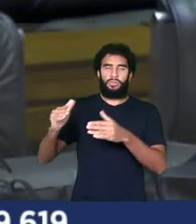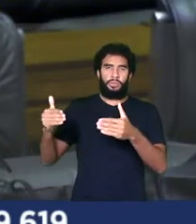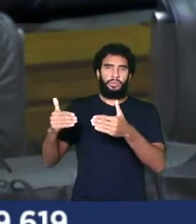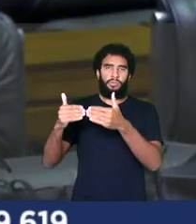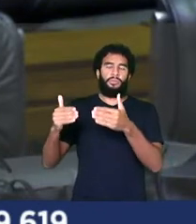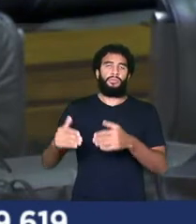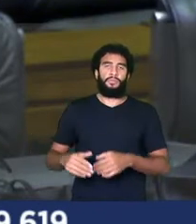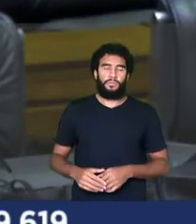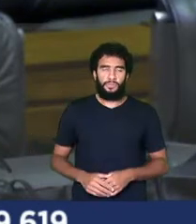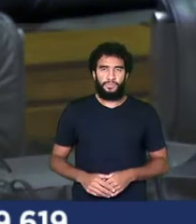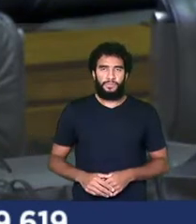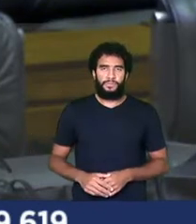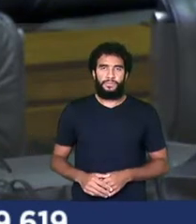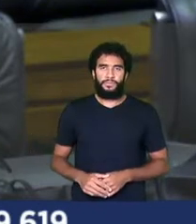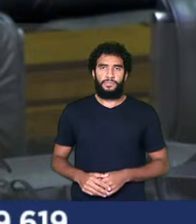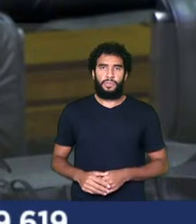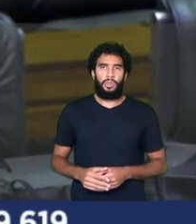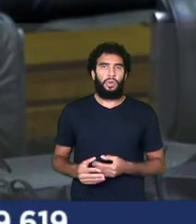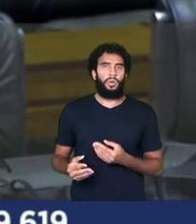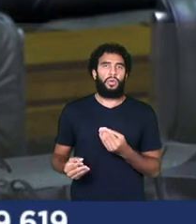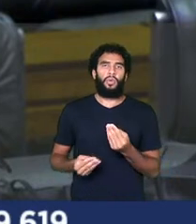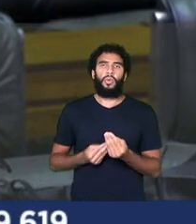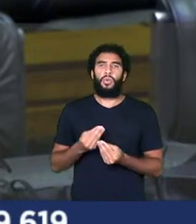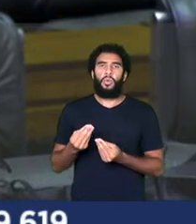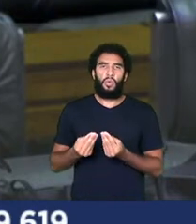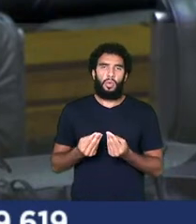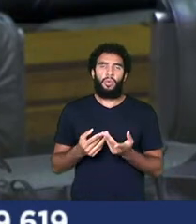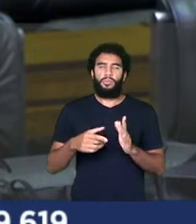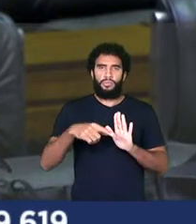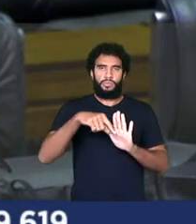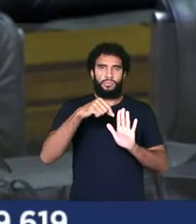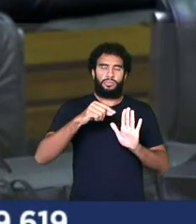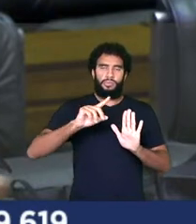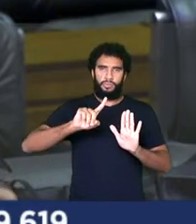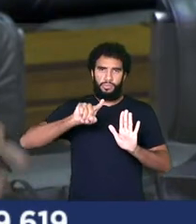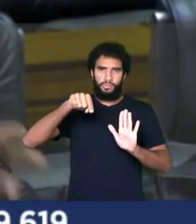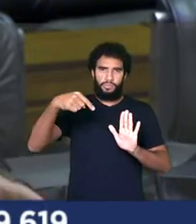ESTÃO ESTABELECIDAS EM NORMA CONSTITUCIONAL. COMO NÓS VAMOS ENFRENTAR, INCLUSIVE, O PRÓXIMO DESTAQUE, QUE NÓS